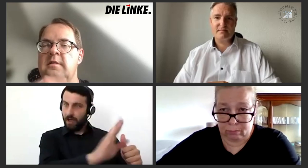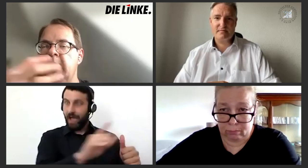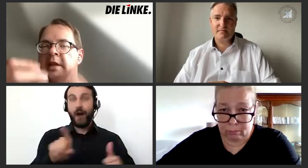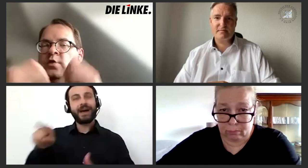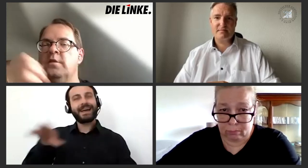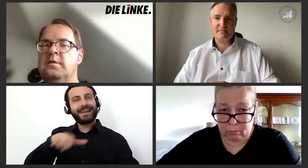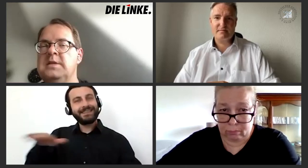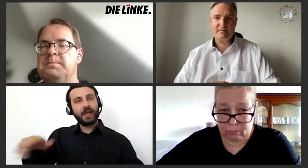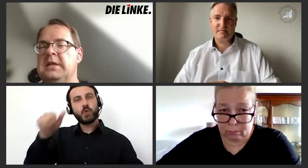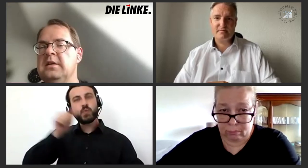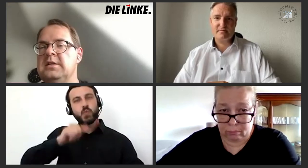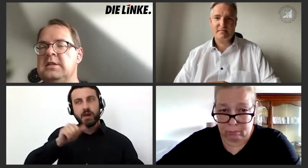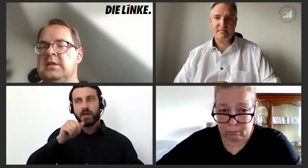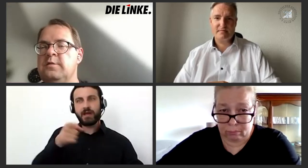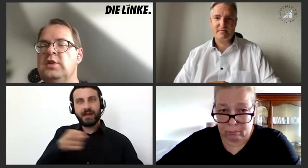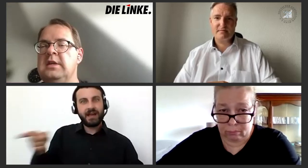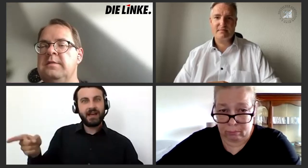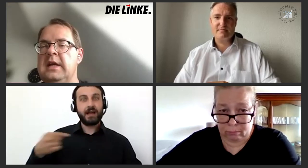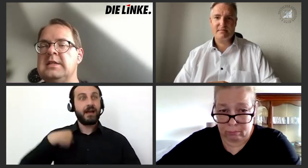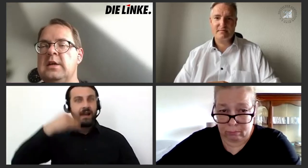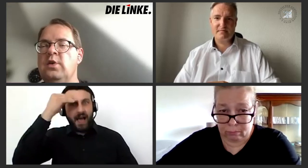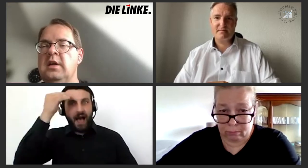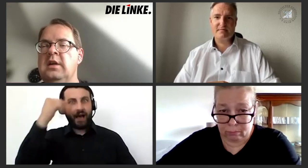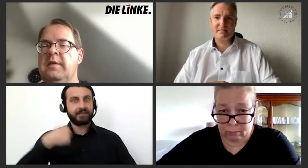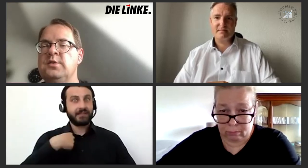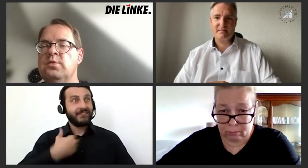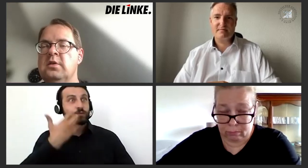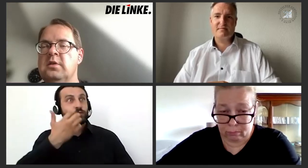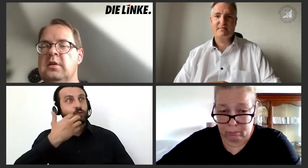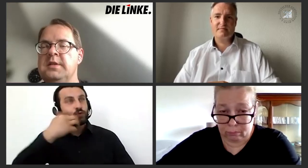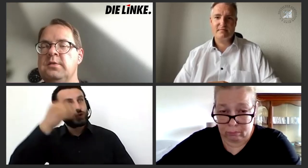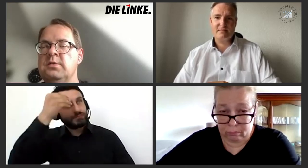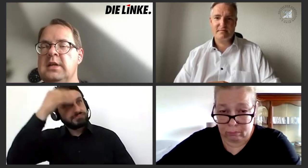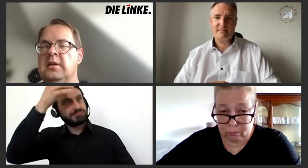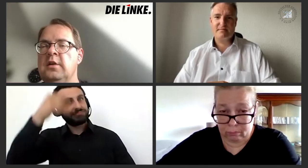und Jugendliche die Lern- und wissbegierig sind, für die wäre es auch eine Erweiterung